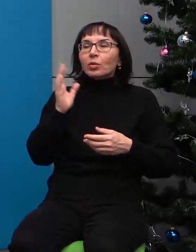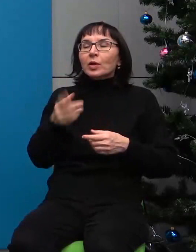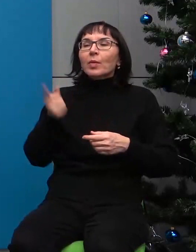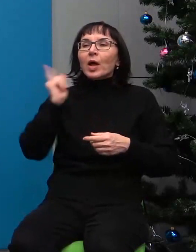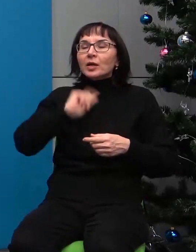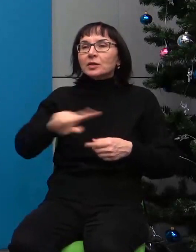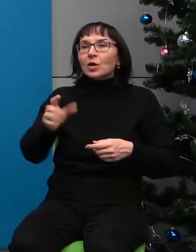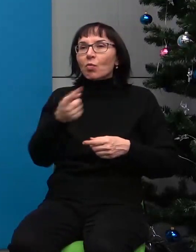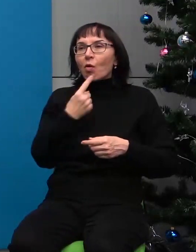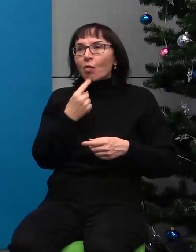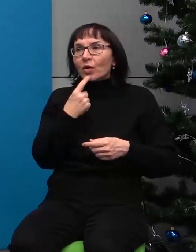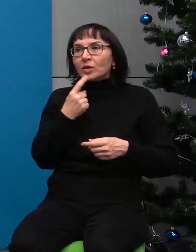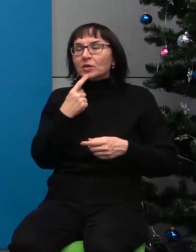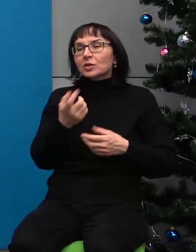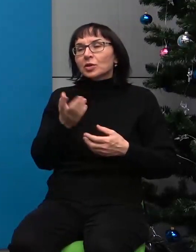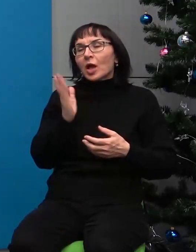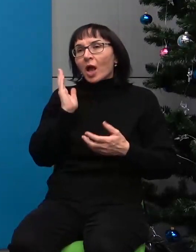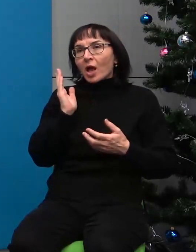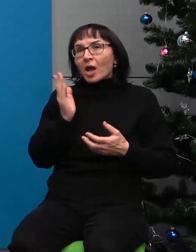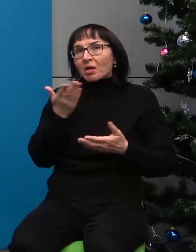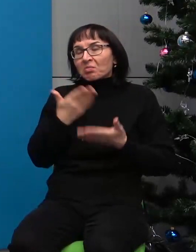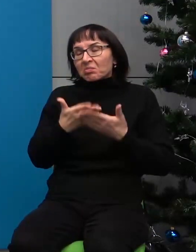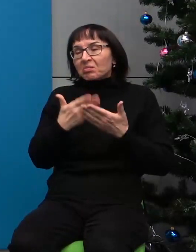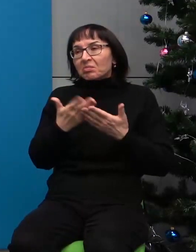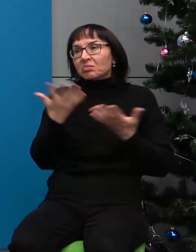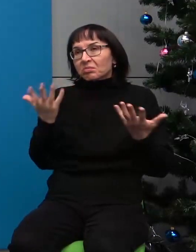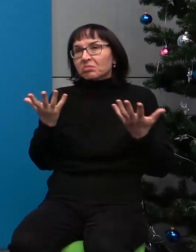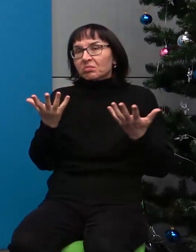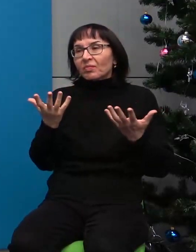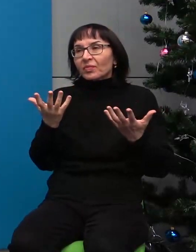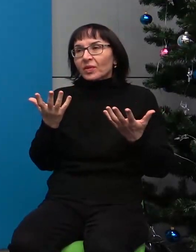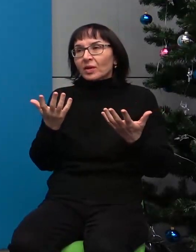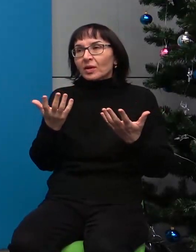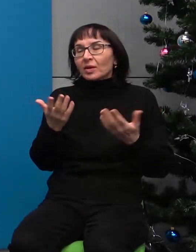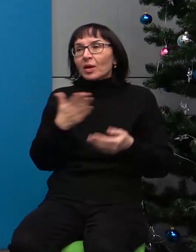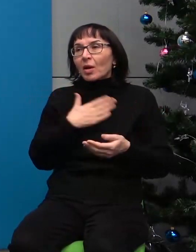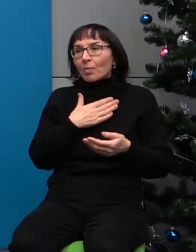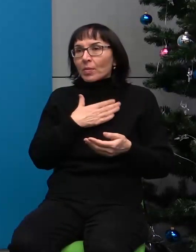Tak mogę powiedzieć, że to się chyba stąd wzięło, że miałem pod to materiał.